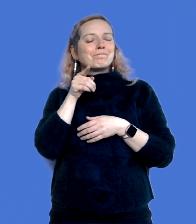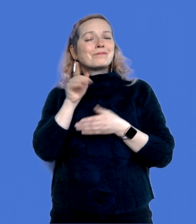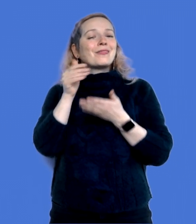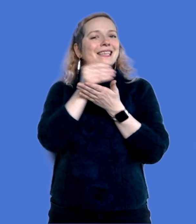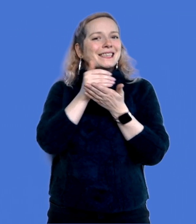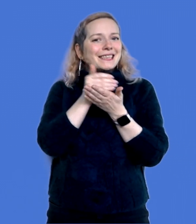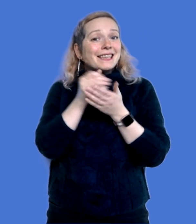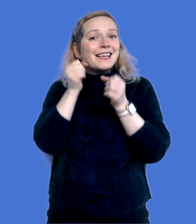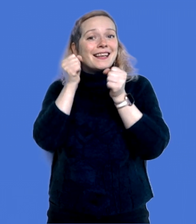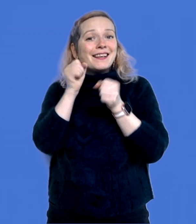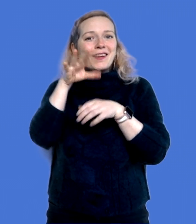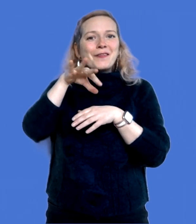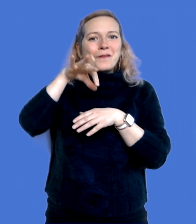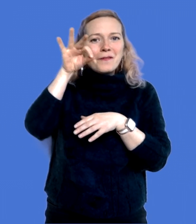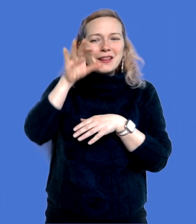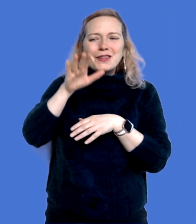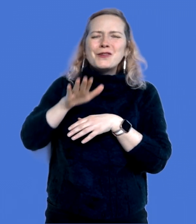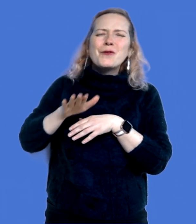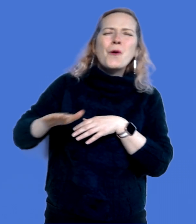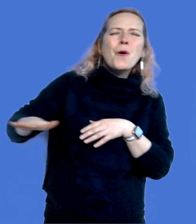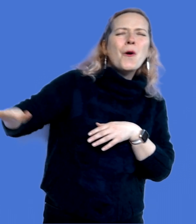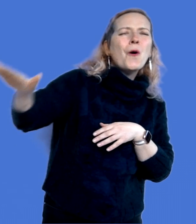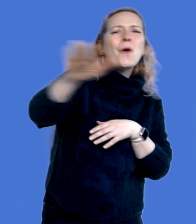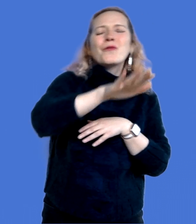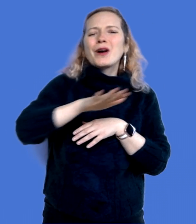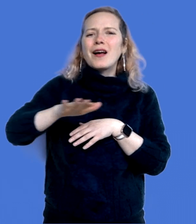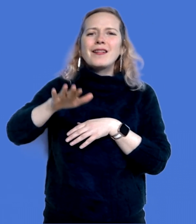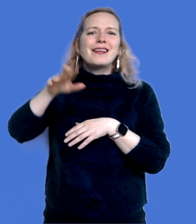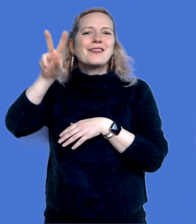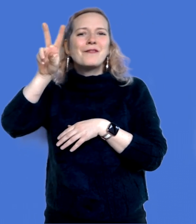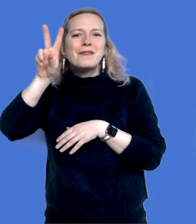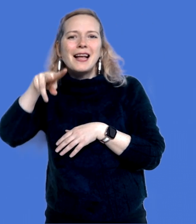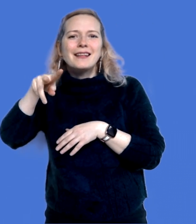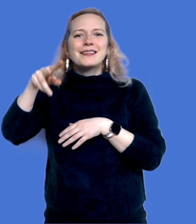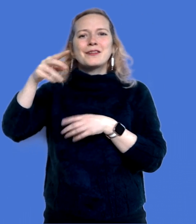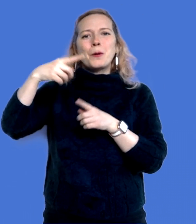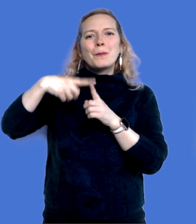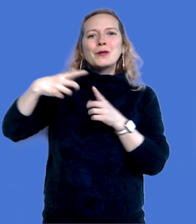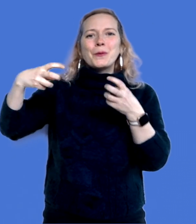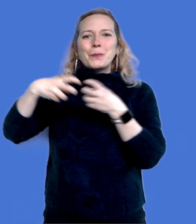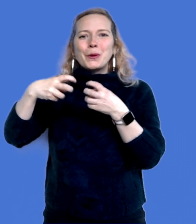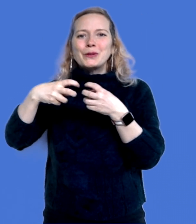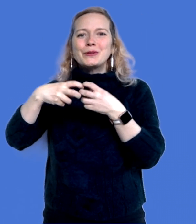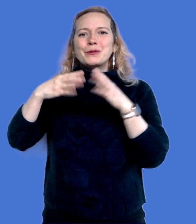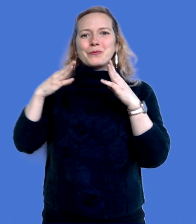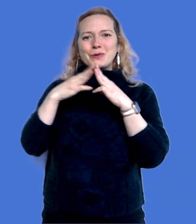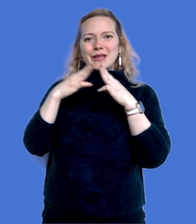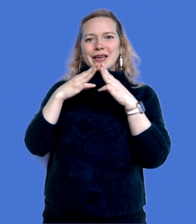De schatten zitten verborgen in alle Vlaamse en Brusselse musea.